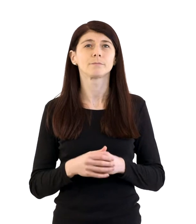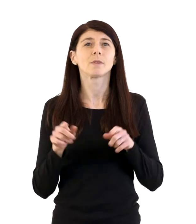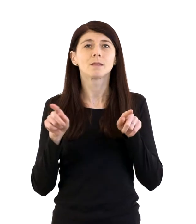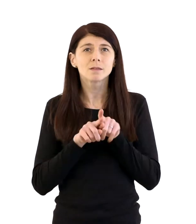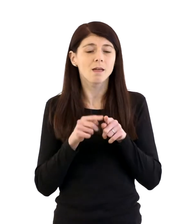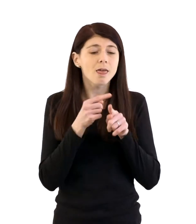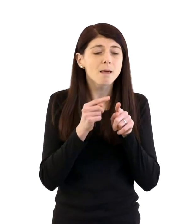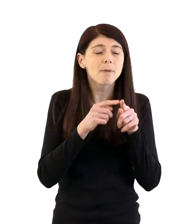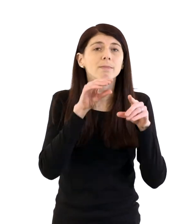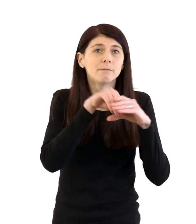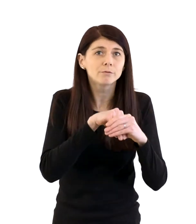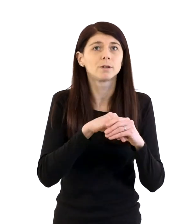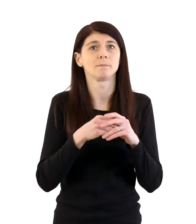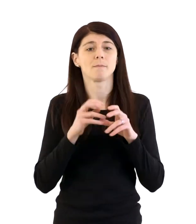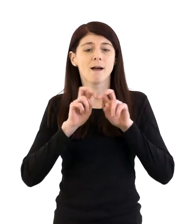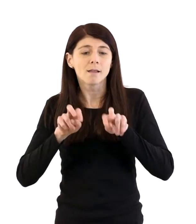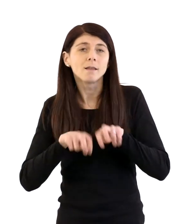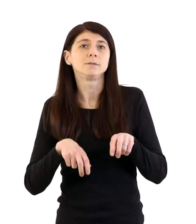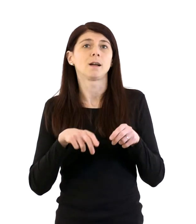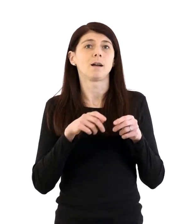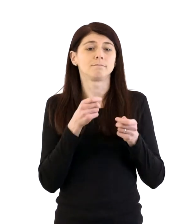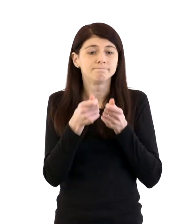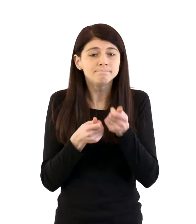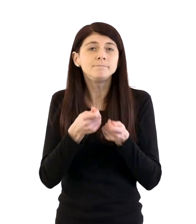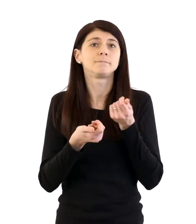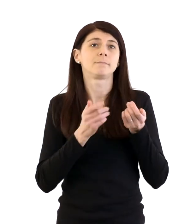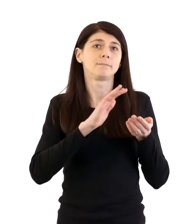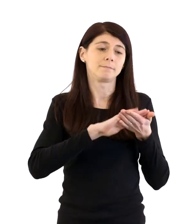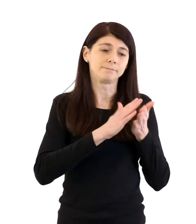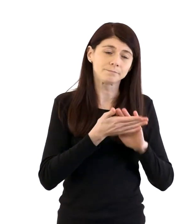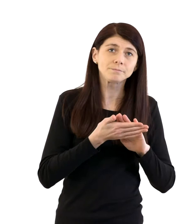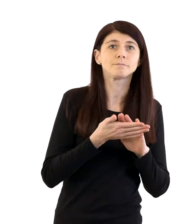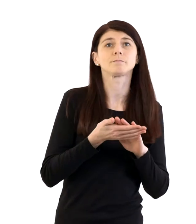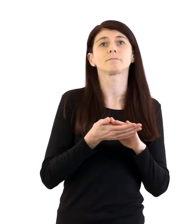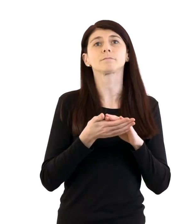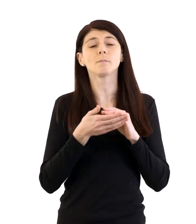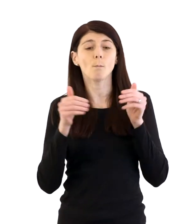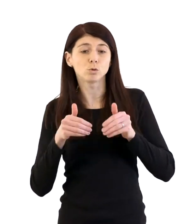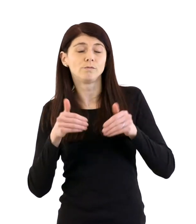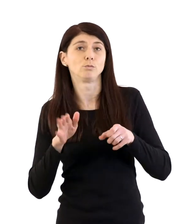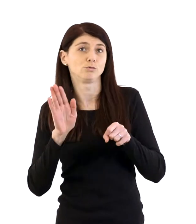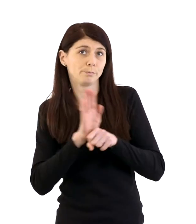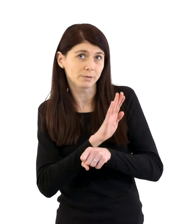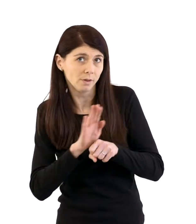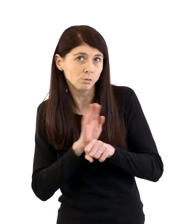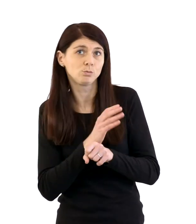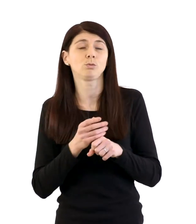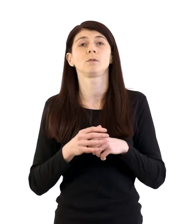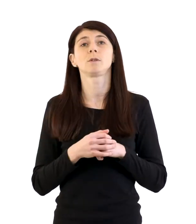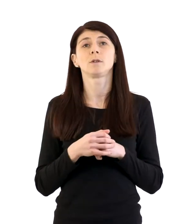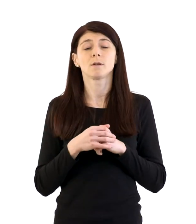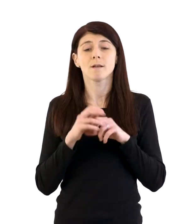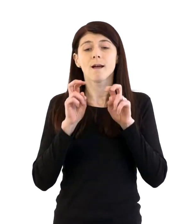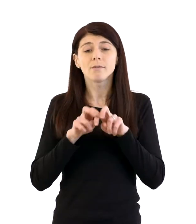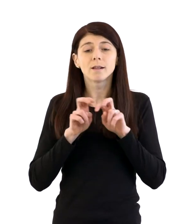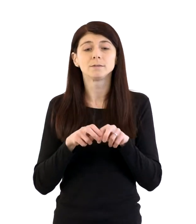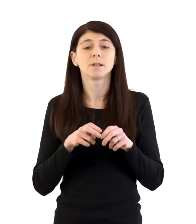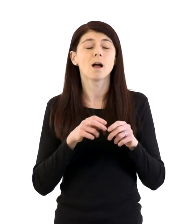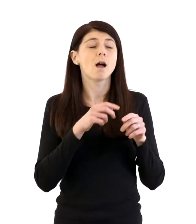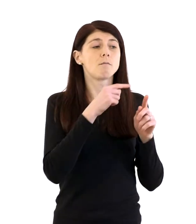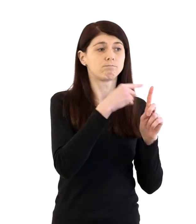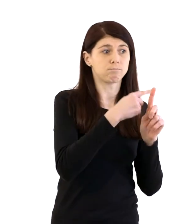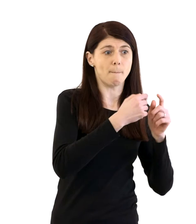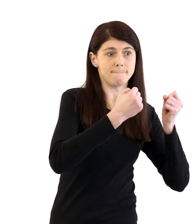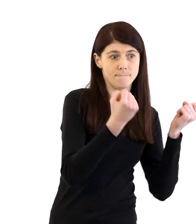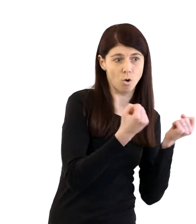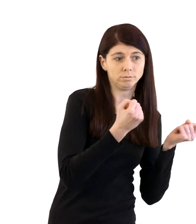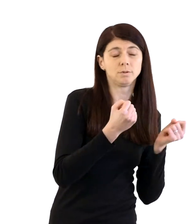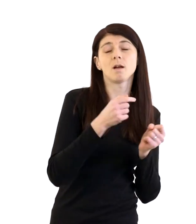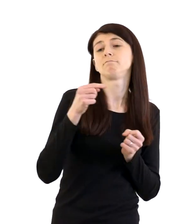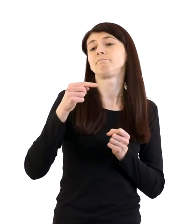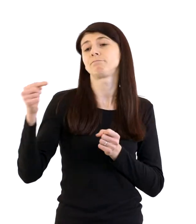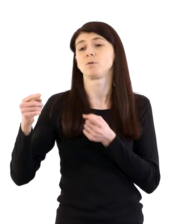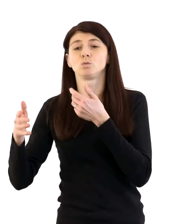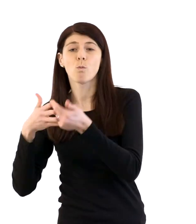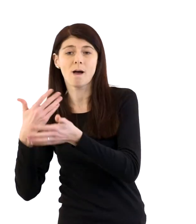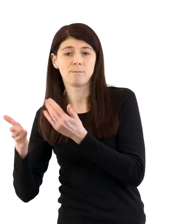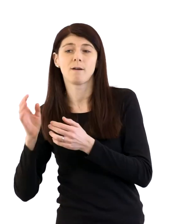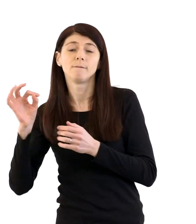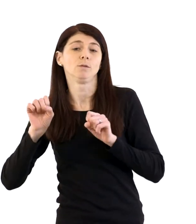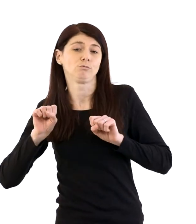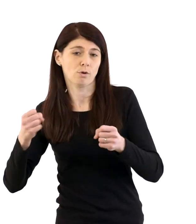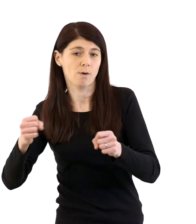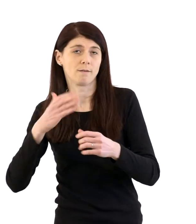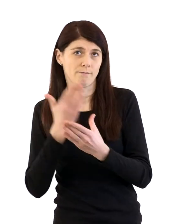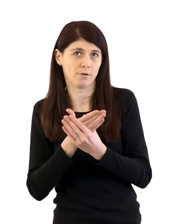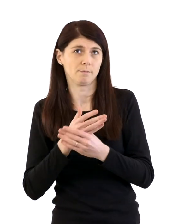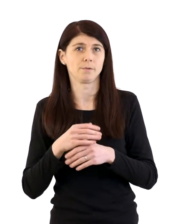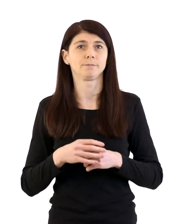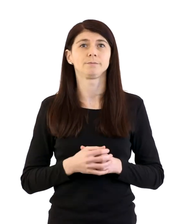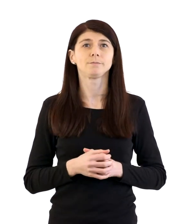Jego elementami są m.in. analiza finansowa, analiza rynku, analiza możliwości biznesowych, analiza słabych i mocnych stron firmy.